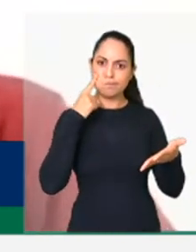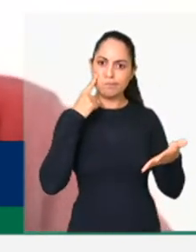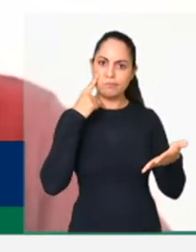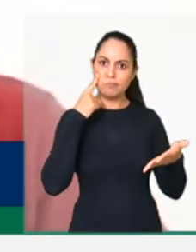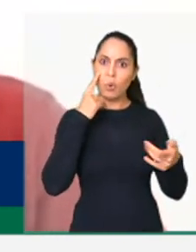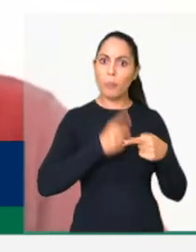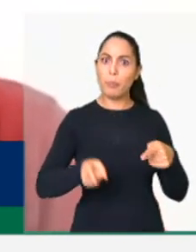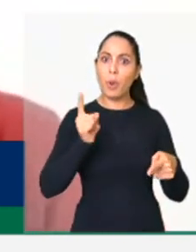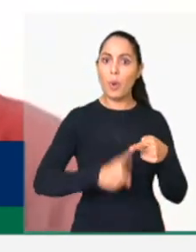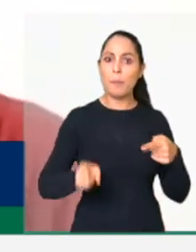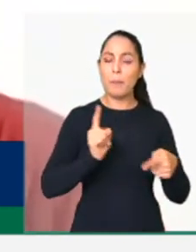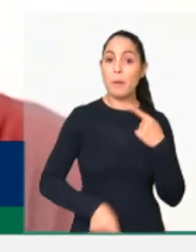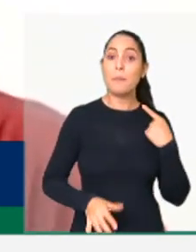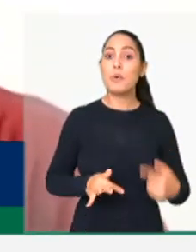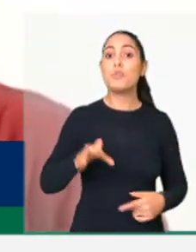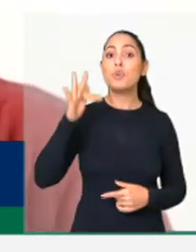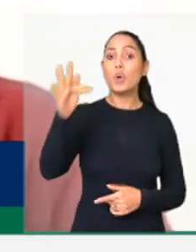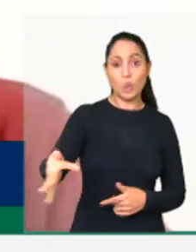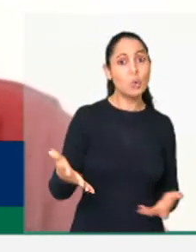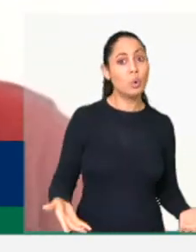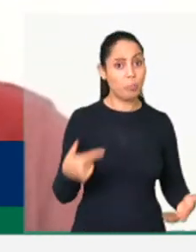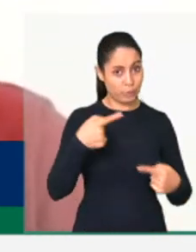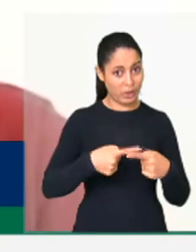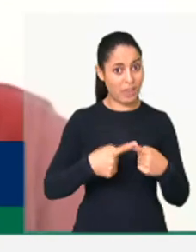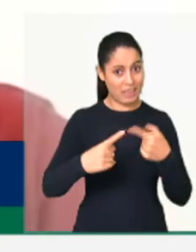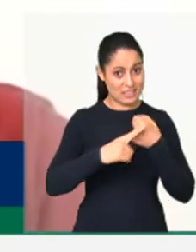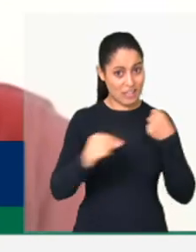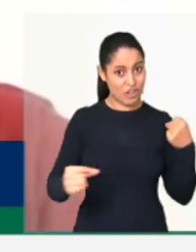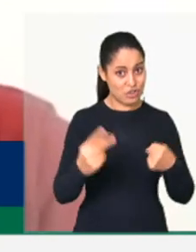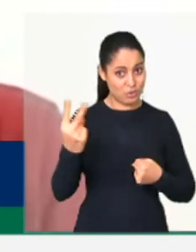TEXTO ORIGINAL DA MP. ENTÃO NÓS ORIENTAMOS FAVORÁVEIS AO DESTAQUE, PRESIDENTE. E DEIXEI